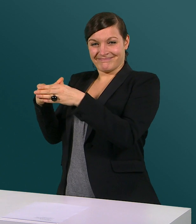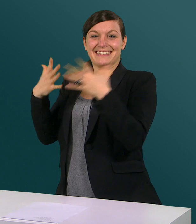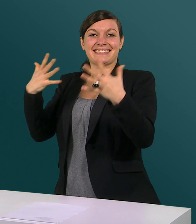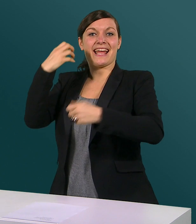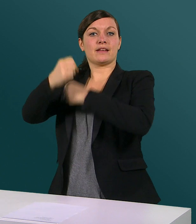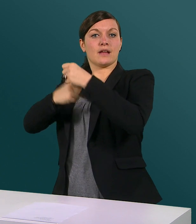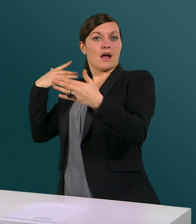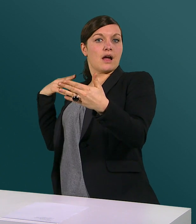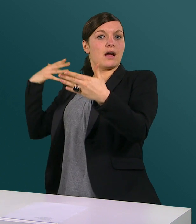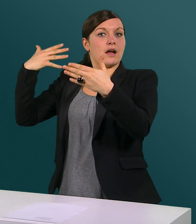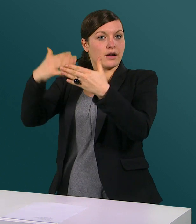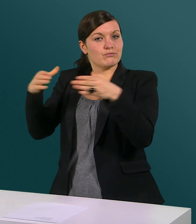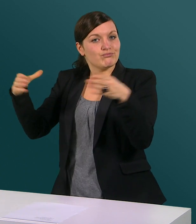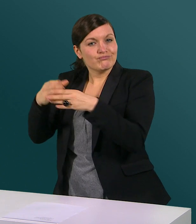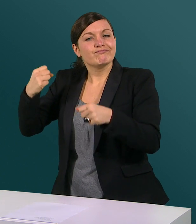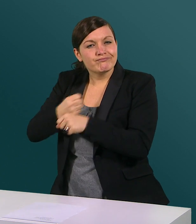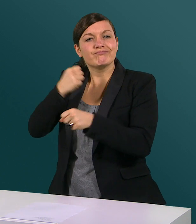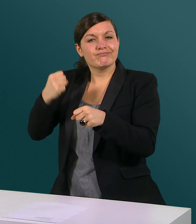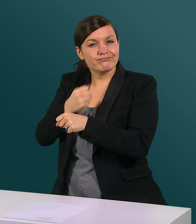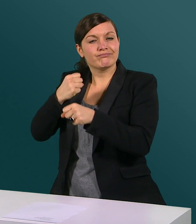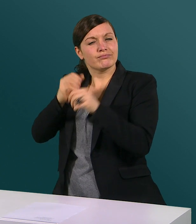Diese Gruppe hat während zehn Jahren daran gearbeitet